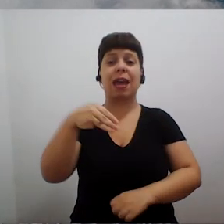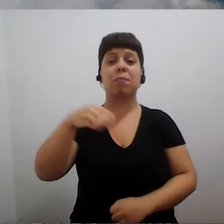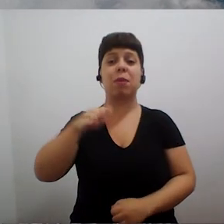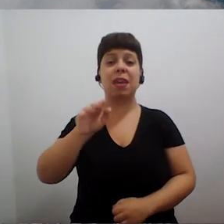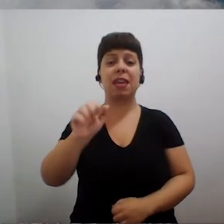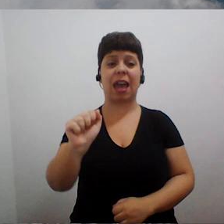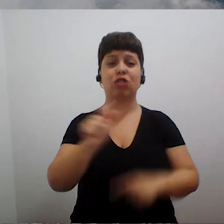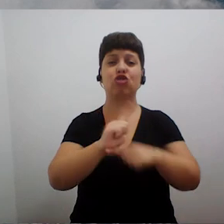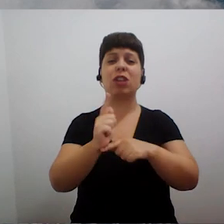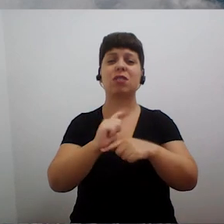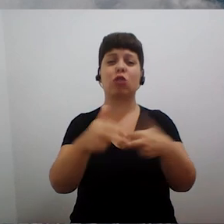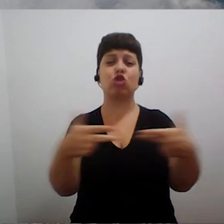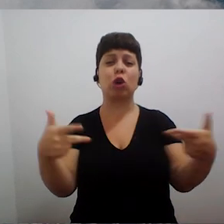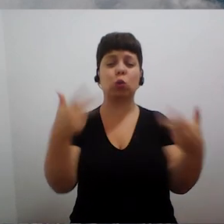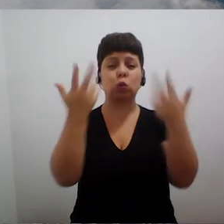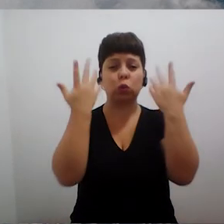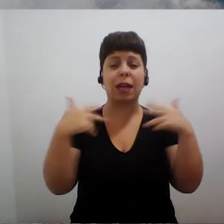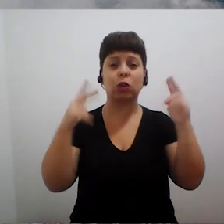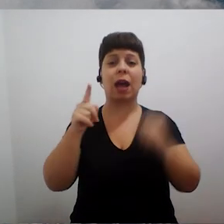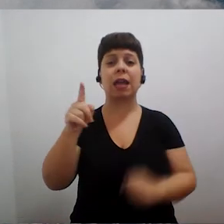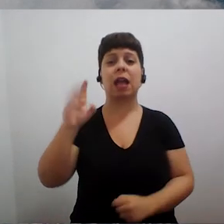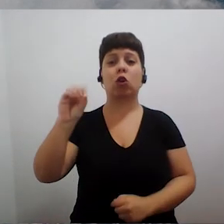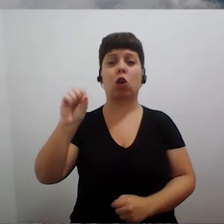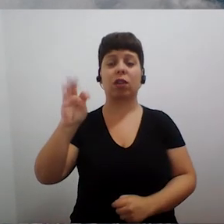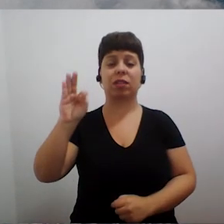pelo Instituto Costarriquenho de Administração de Empresas.